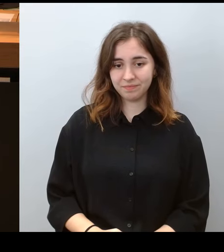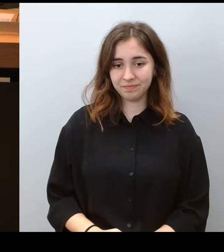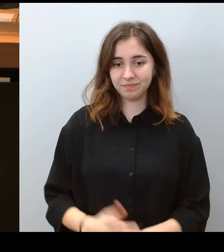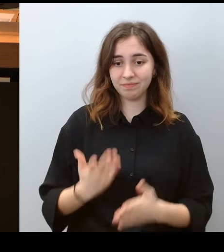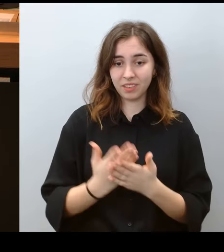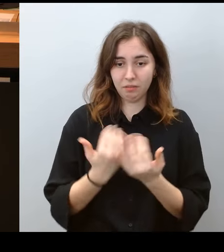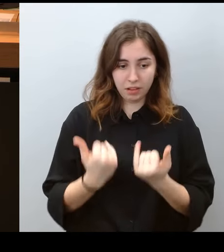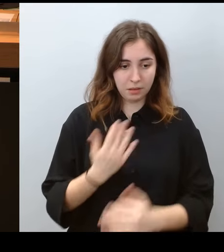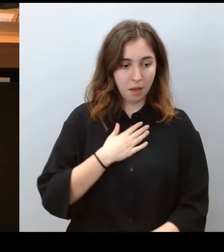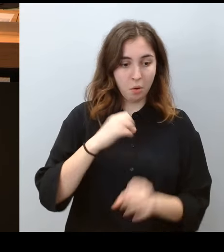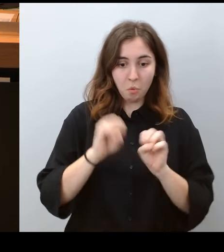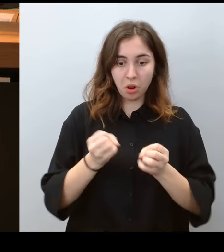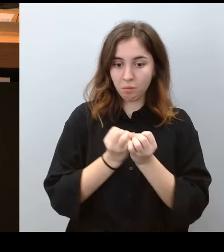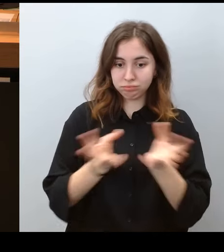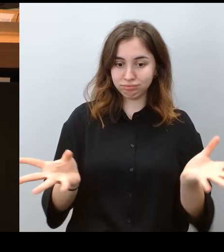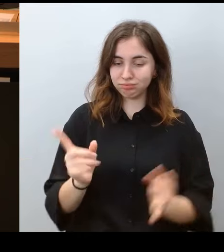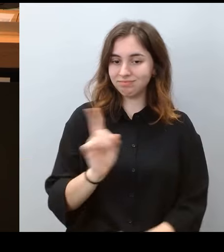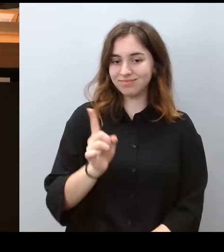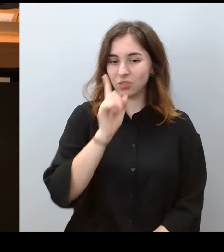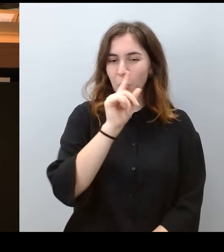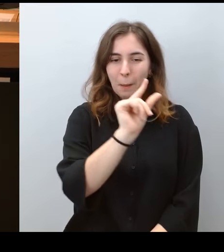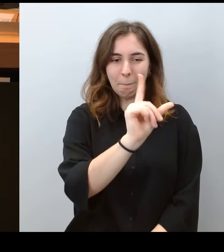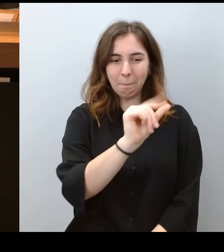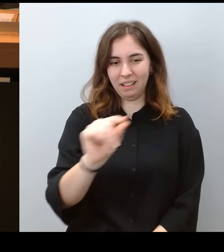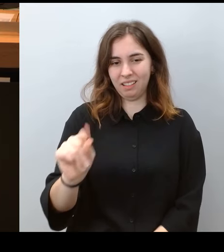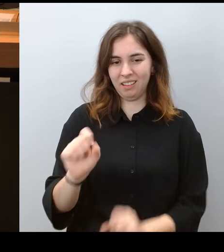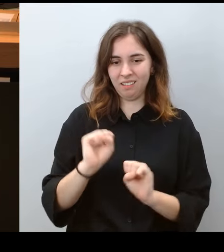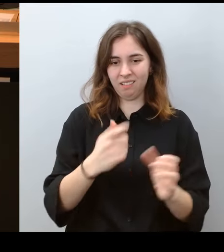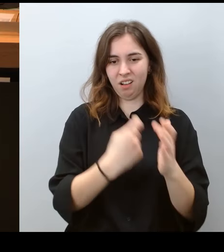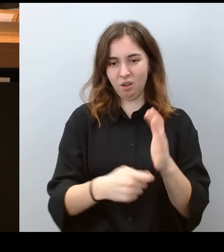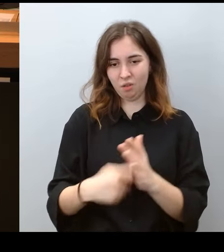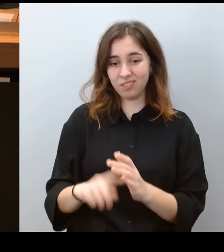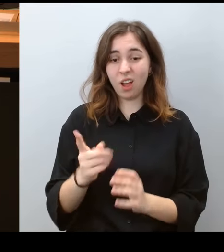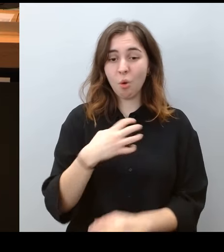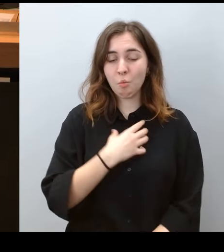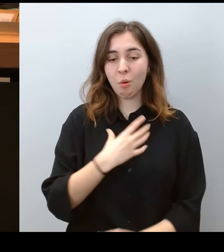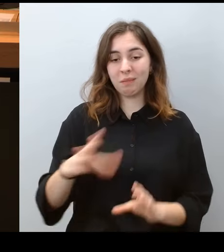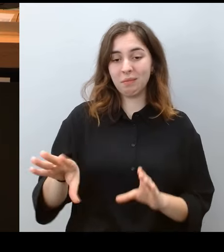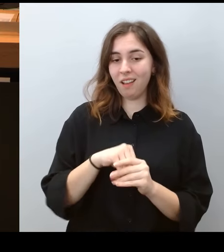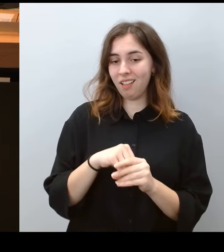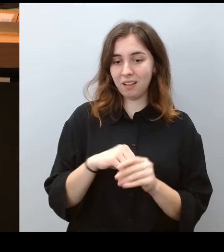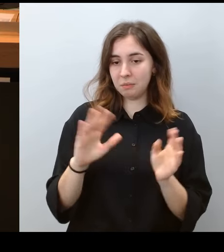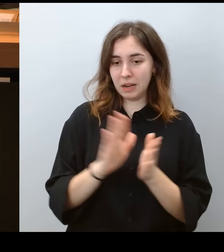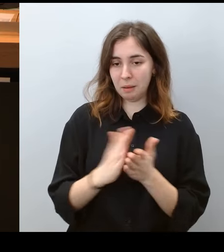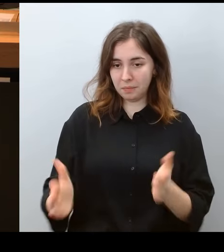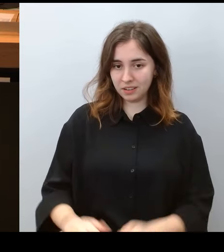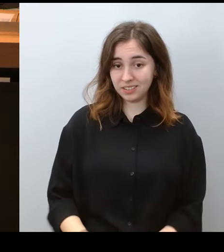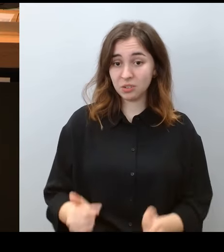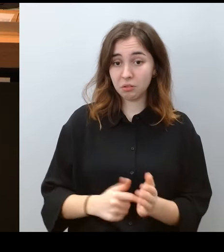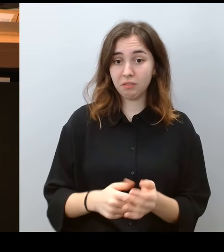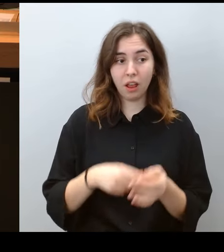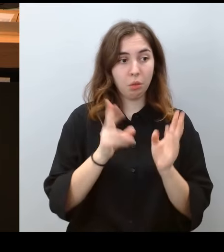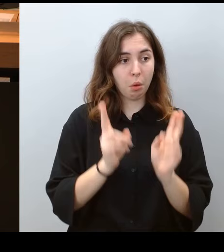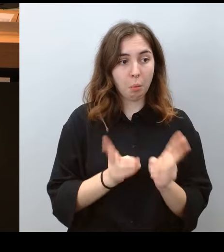Und der Mangel an Teilhabe, weil die grundlegenden Dinge der Daseinsvorsorge, ohne die ein gutes Leben in der Stadt nicht möglich